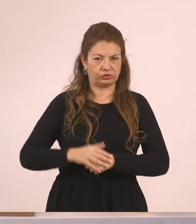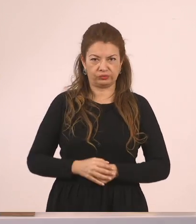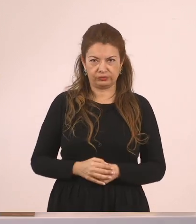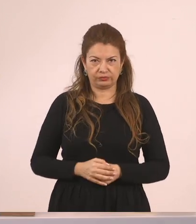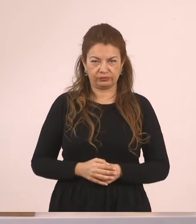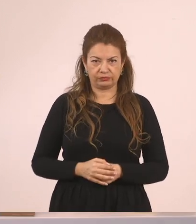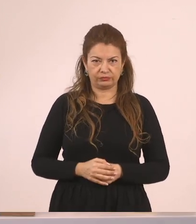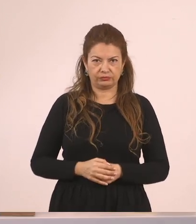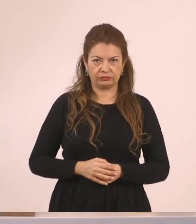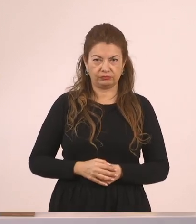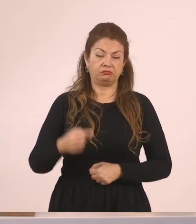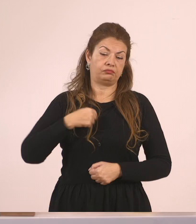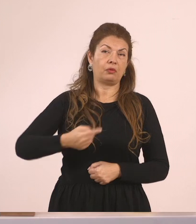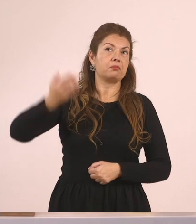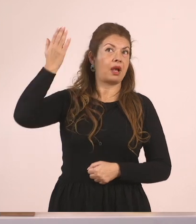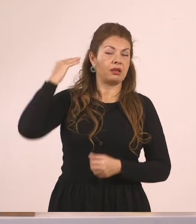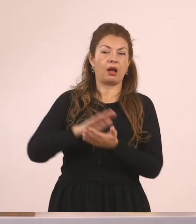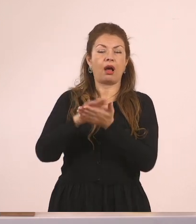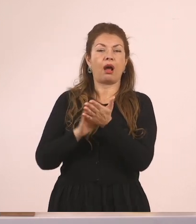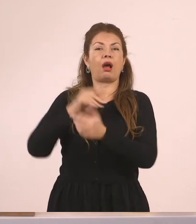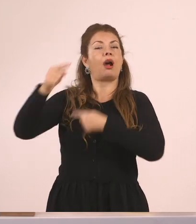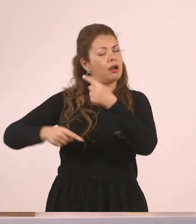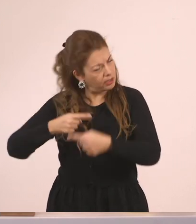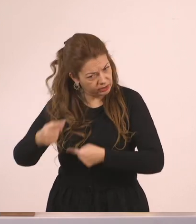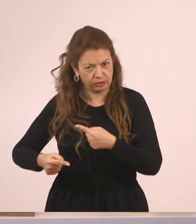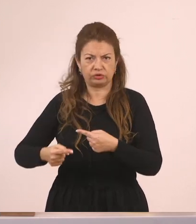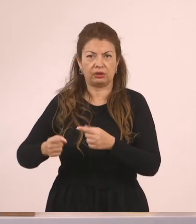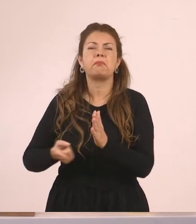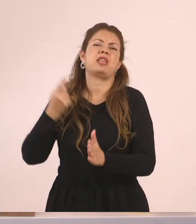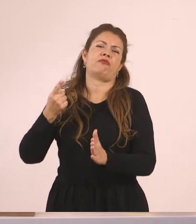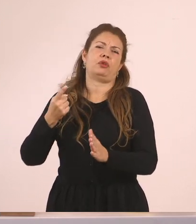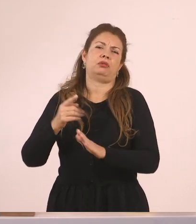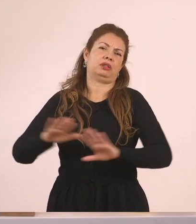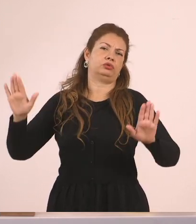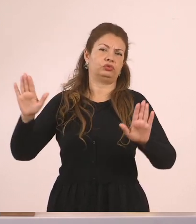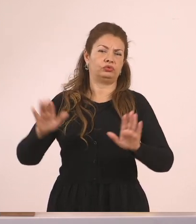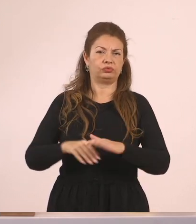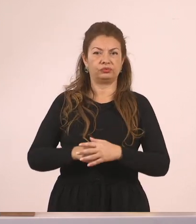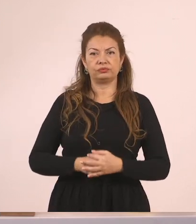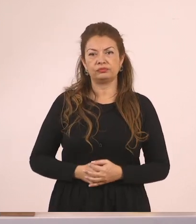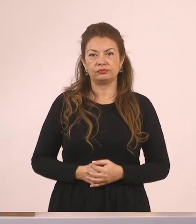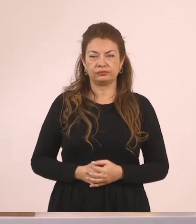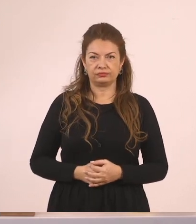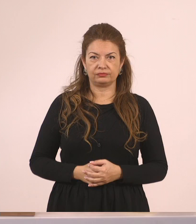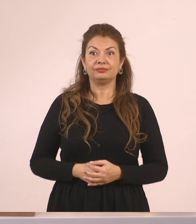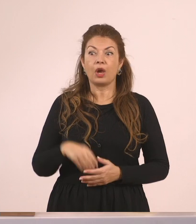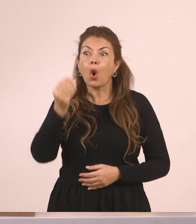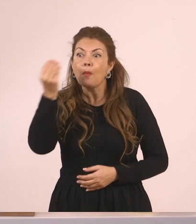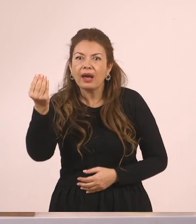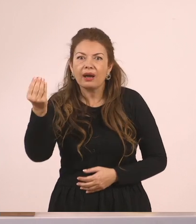Τι έκανα λοιπόν; Ανακύκλωσα μία φορούλα. Να το. Ωμέγα πάλι.